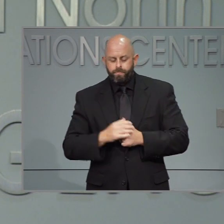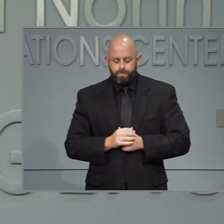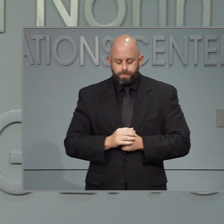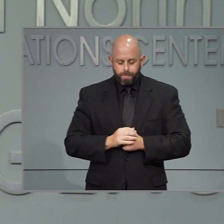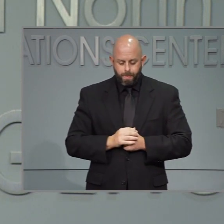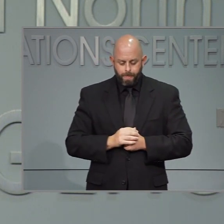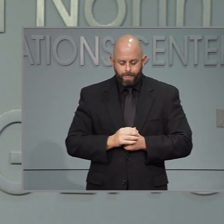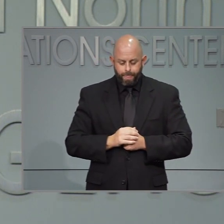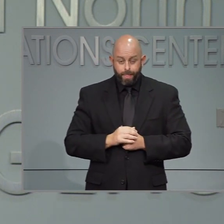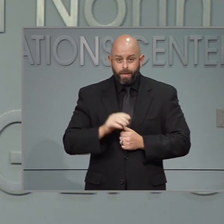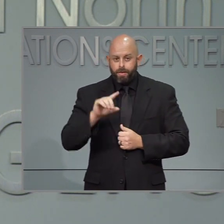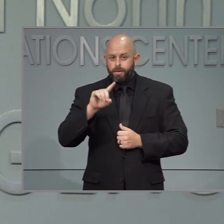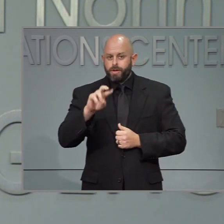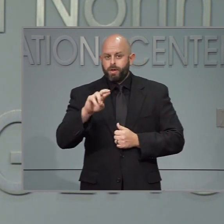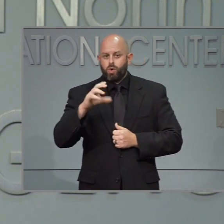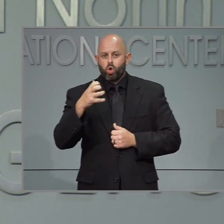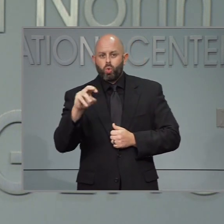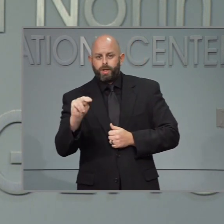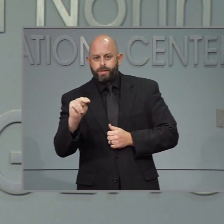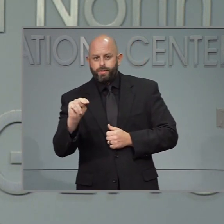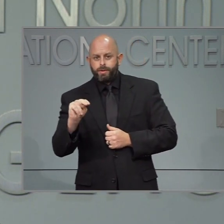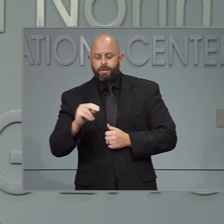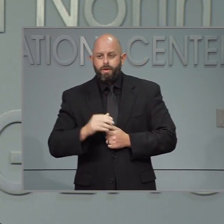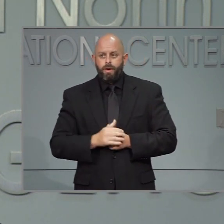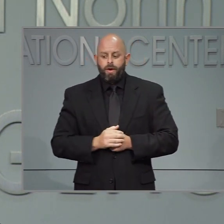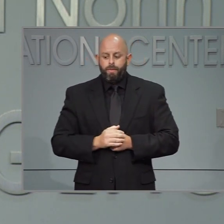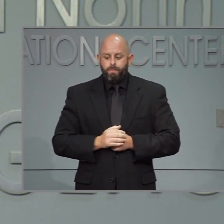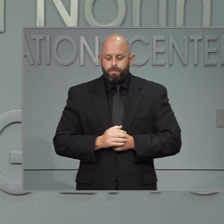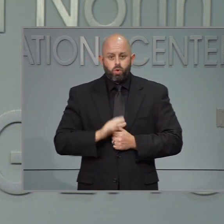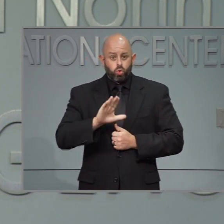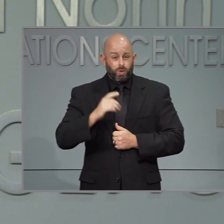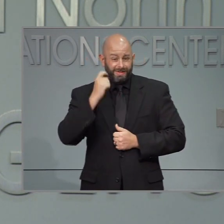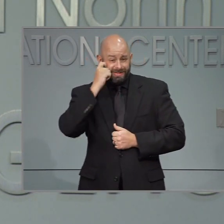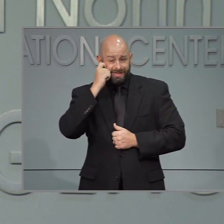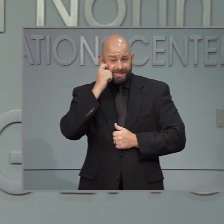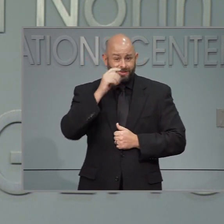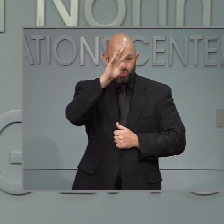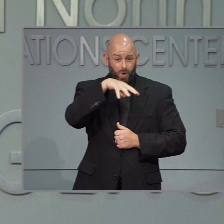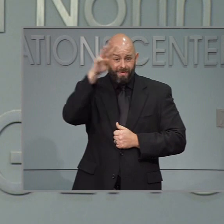seis a doce que Wolff decenal escuela.